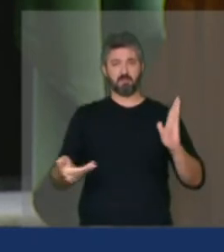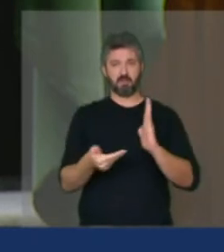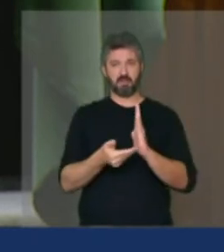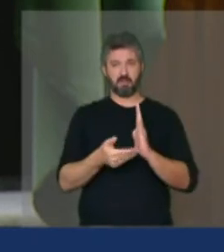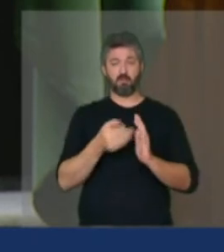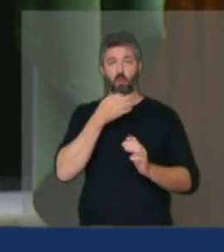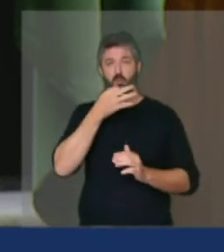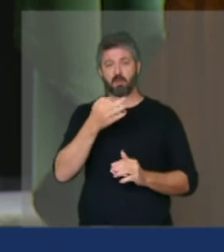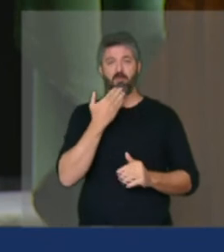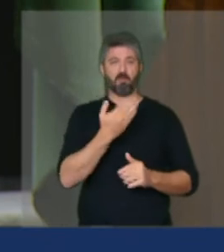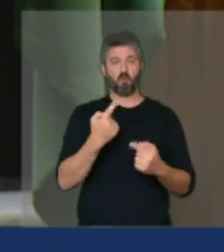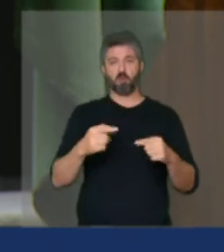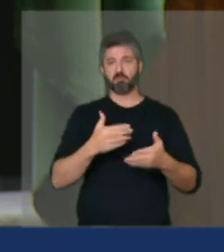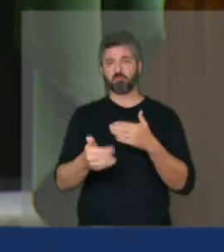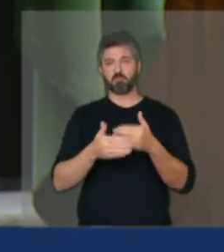HOJE EU DIGO AQUI EM ALTO E